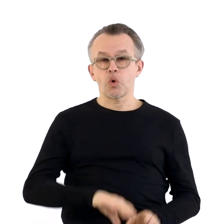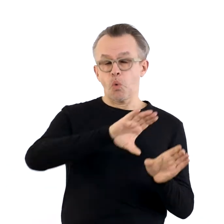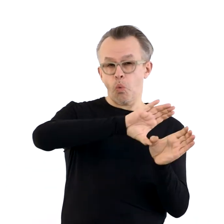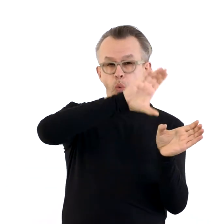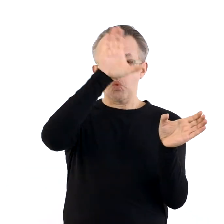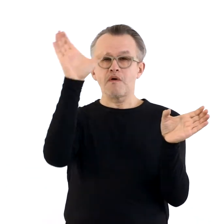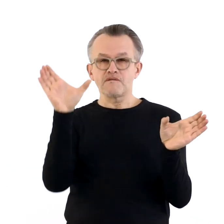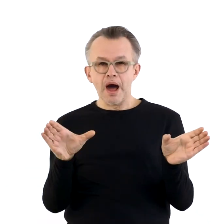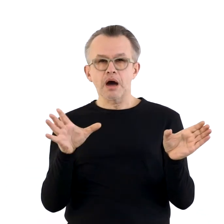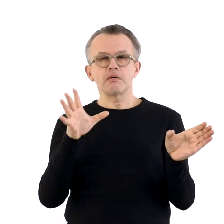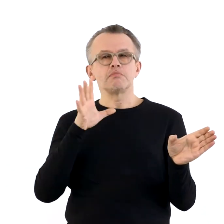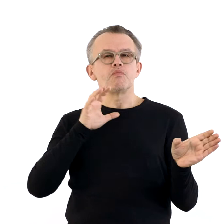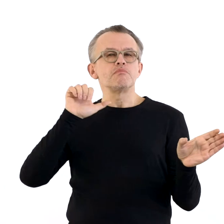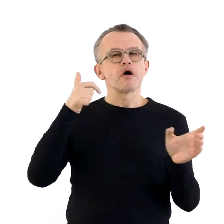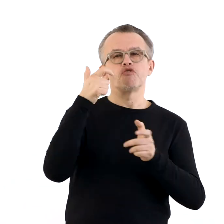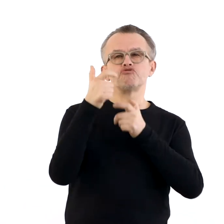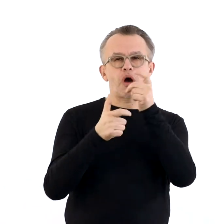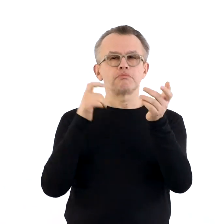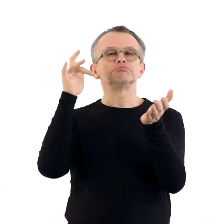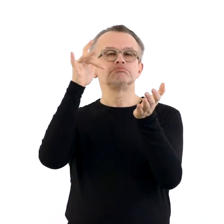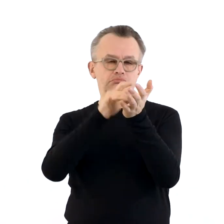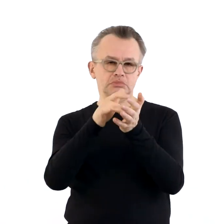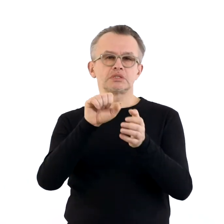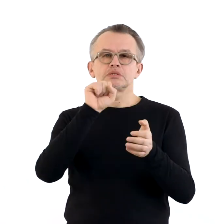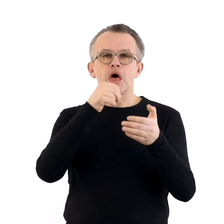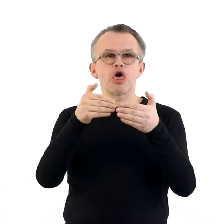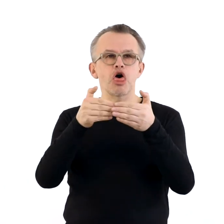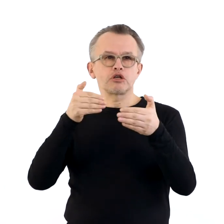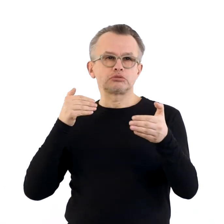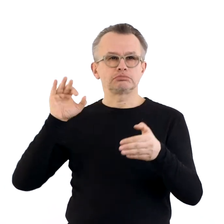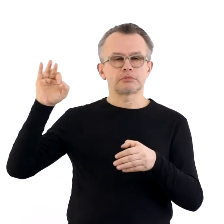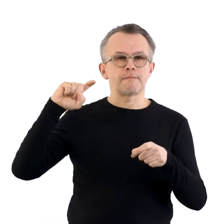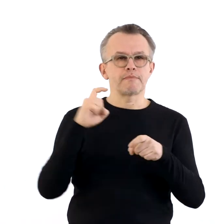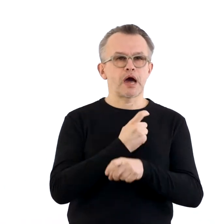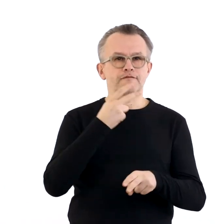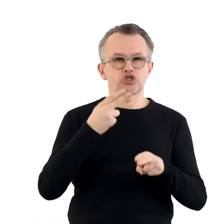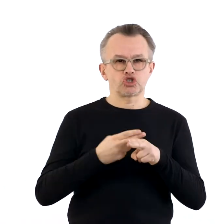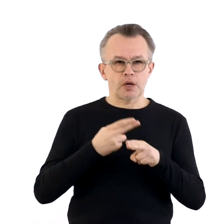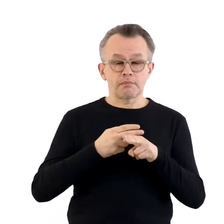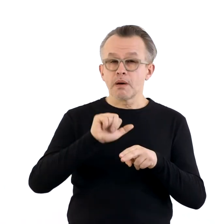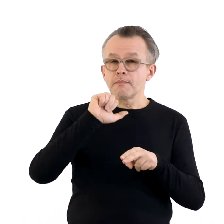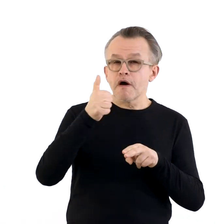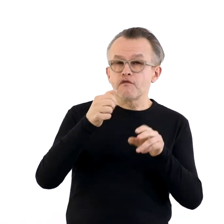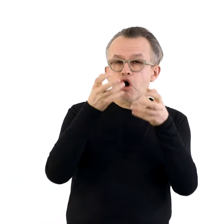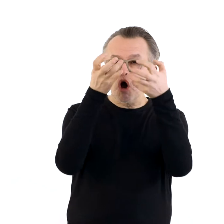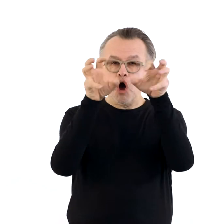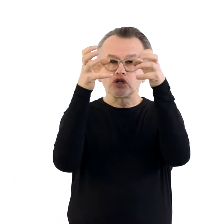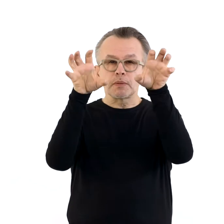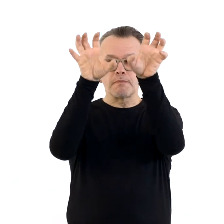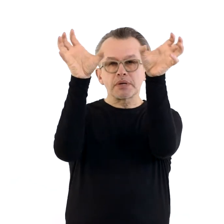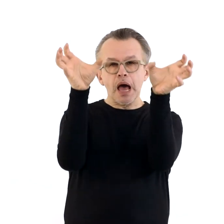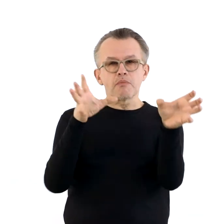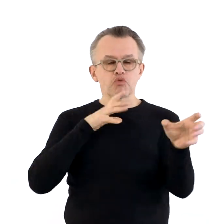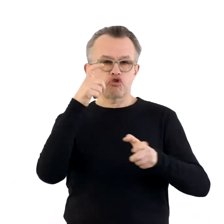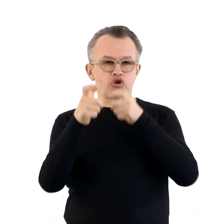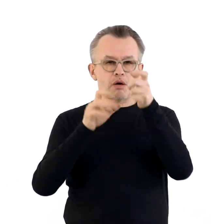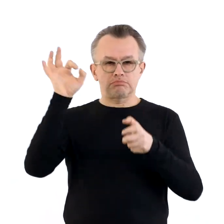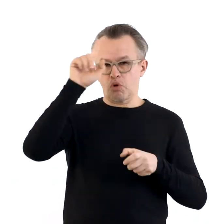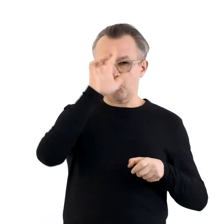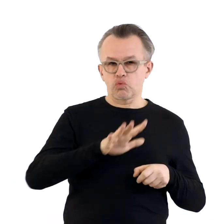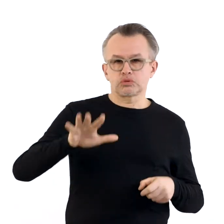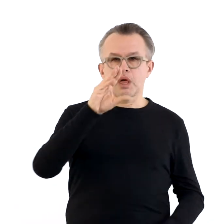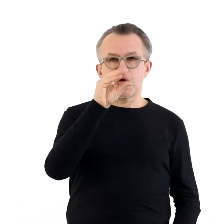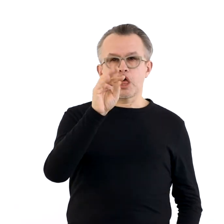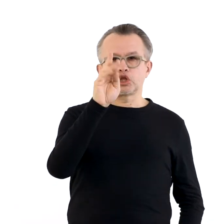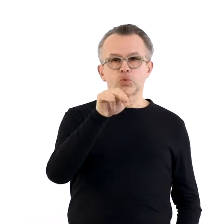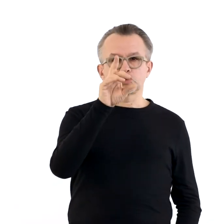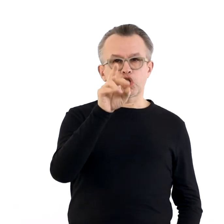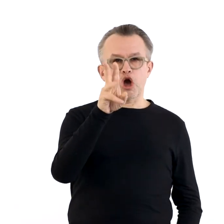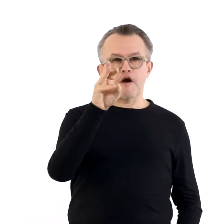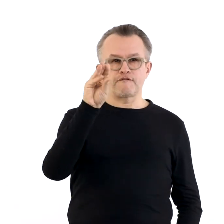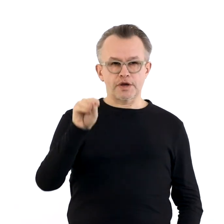Pierwsze łuki triumfalne powstawały w starożytnym Rzymie (prekursorem były ozdobne bramy budowane przez Etrusków),